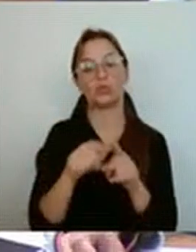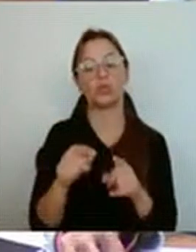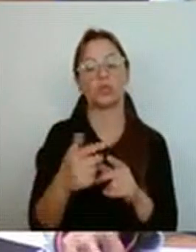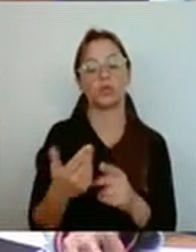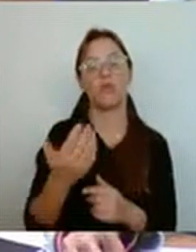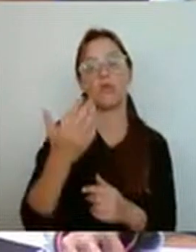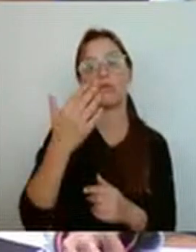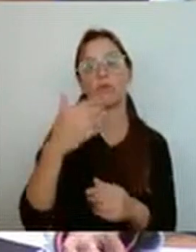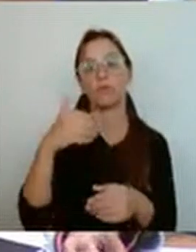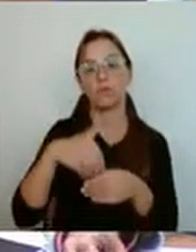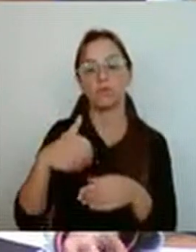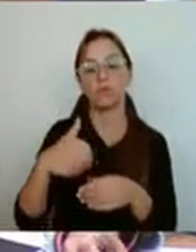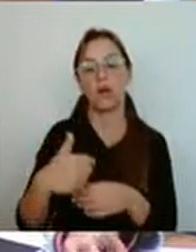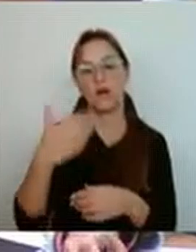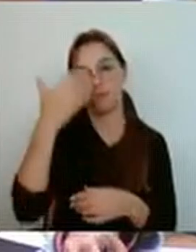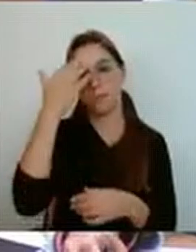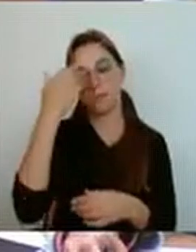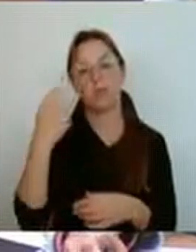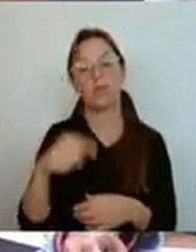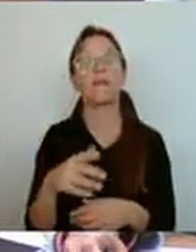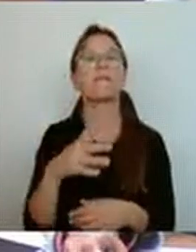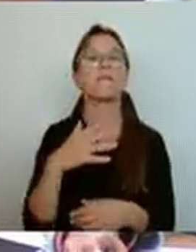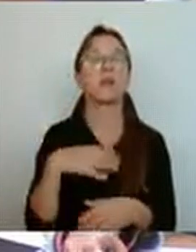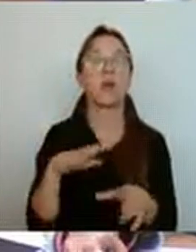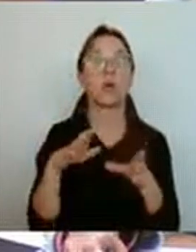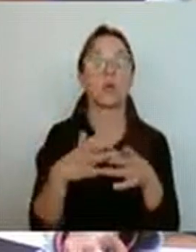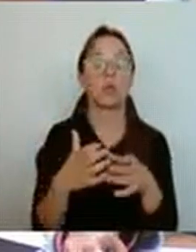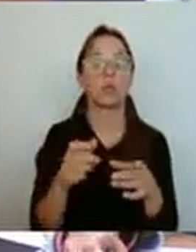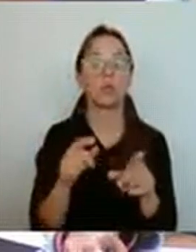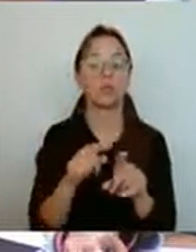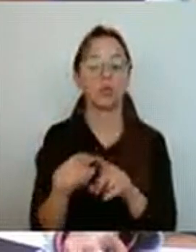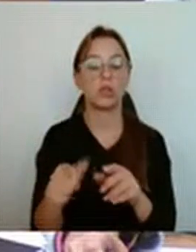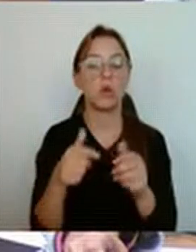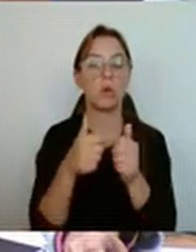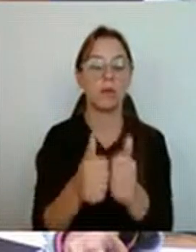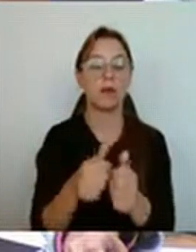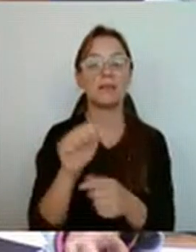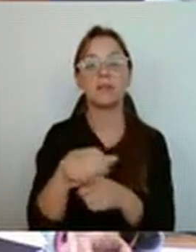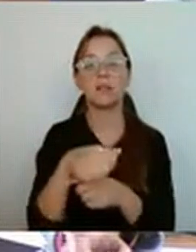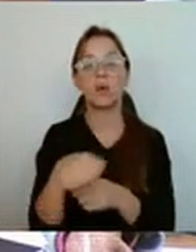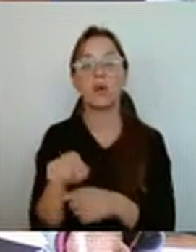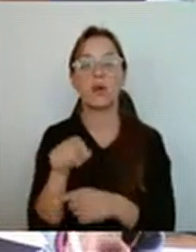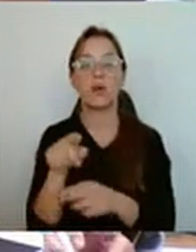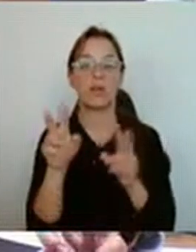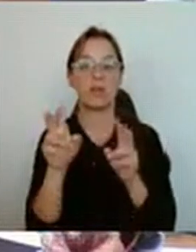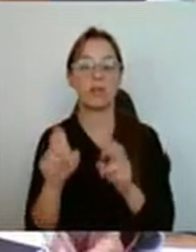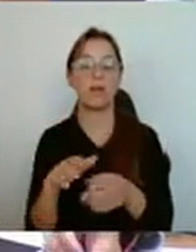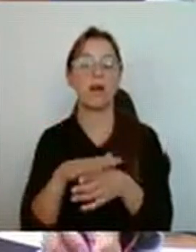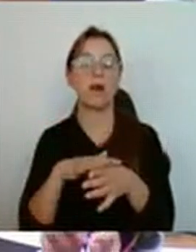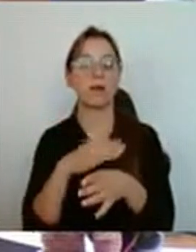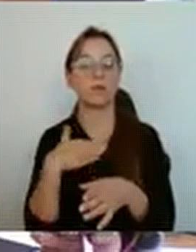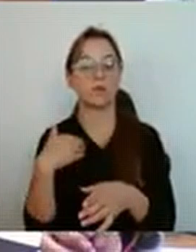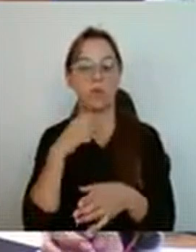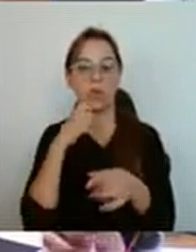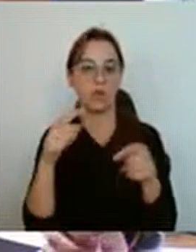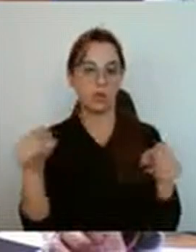grupos políticos acompanhar os assuntos na área da Saúde no Município de Oeiras e terem um espaço próprio para o fazer?